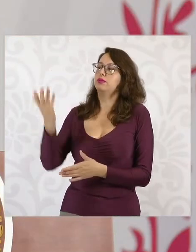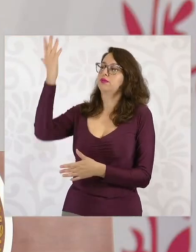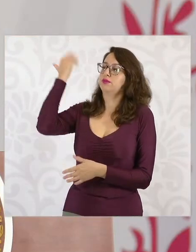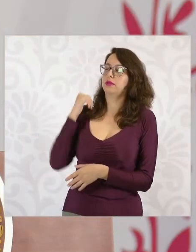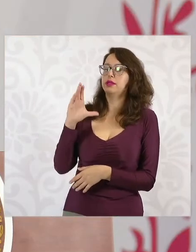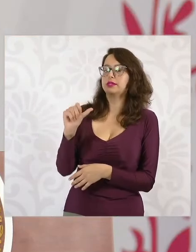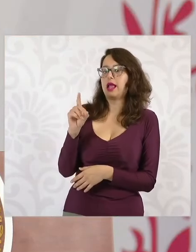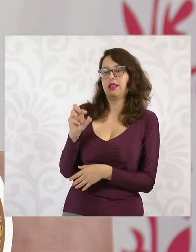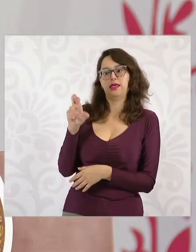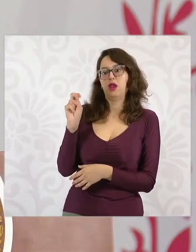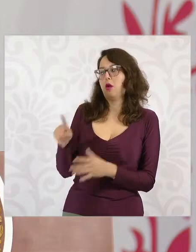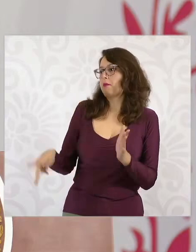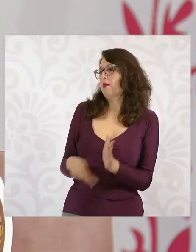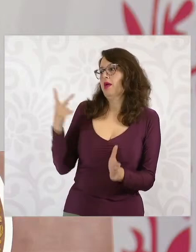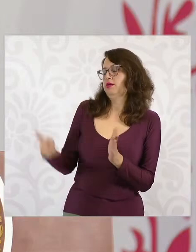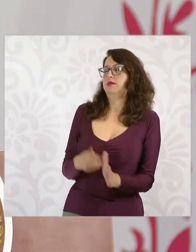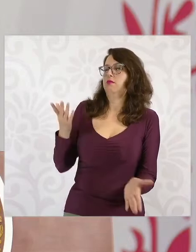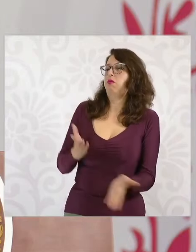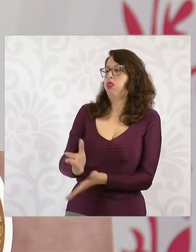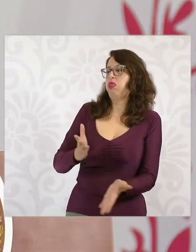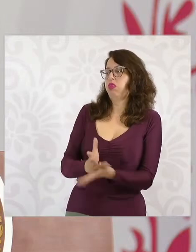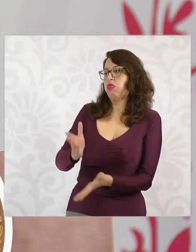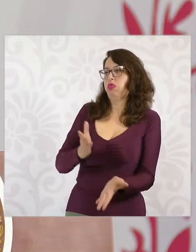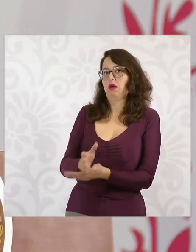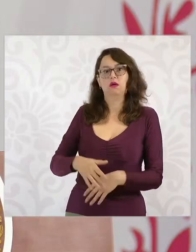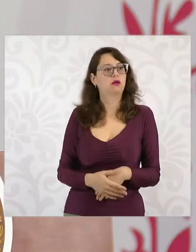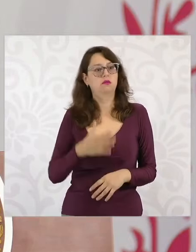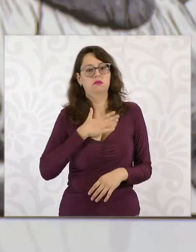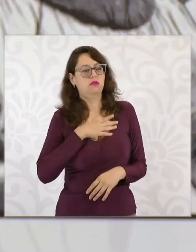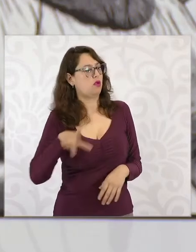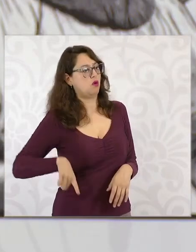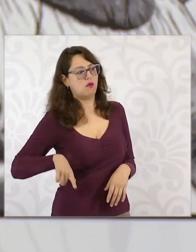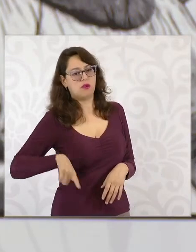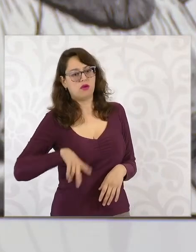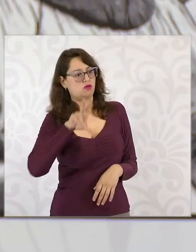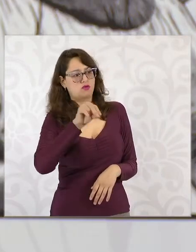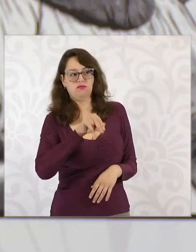participaran en todos lados. Gobierno, no, pero no es en nuestro gobierno, es en un gobierno estatal.